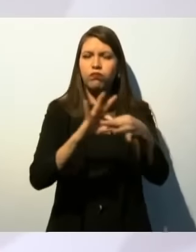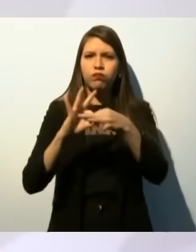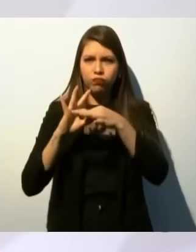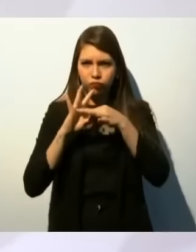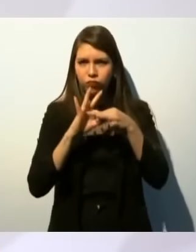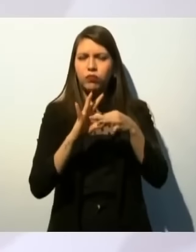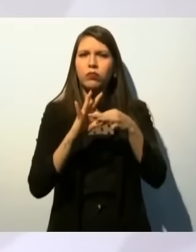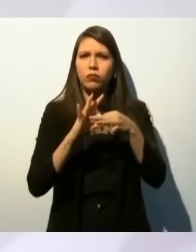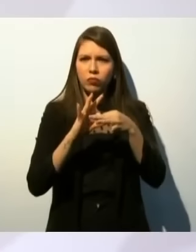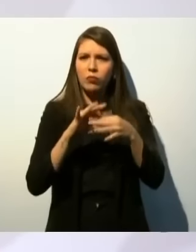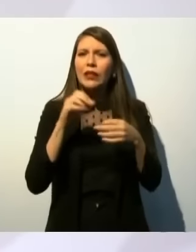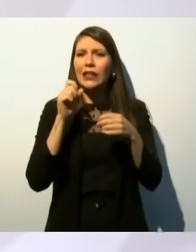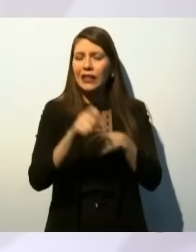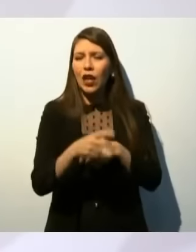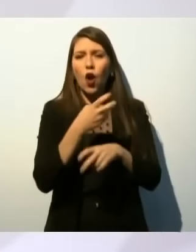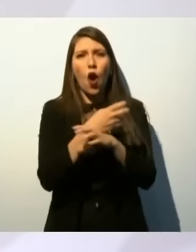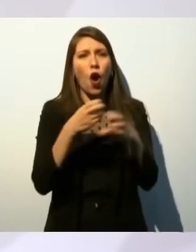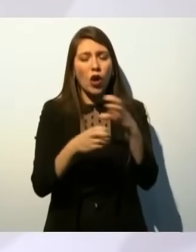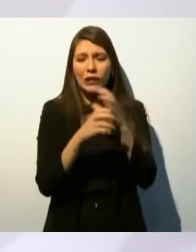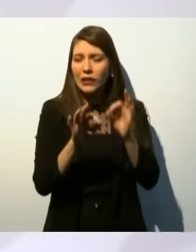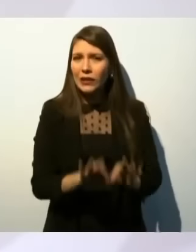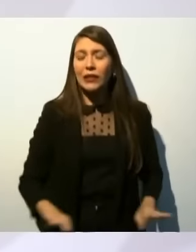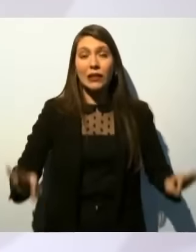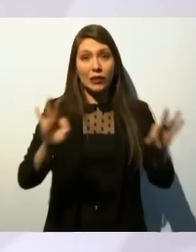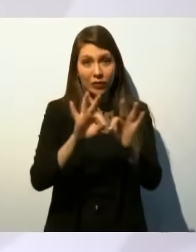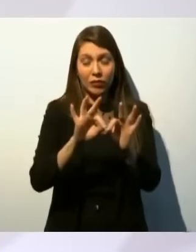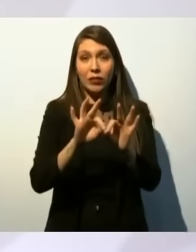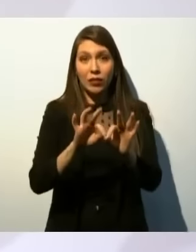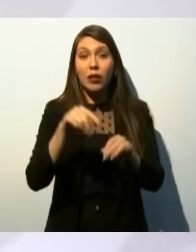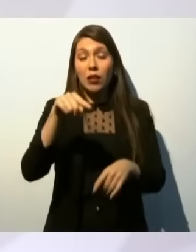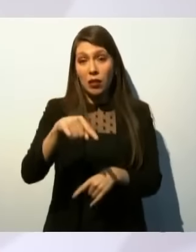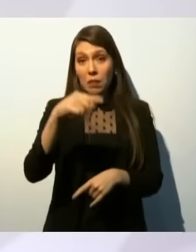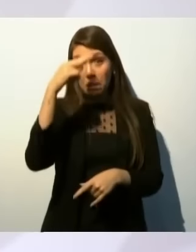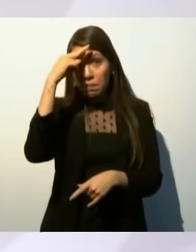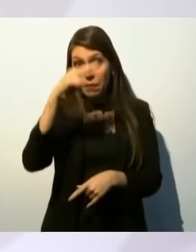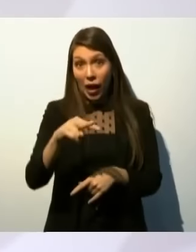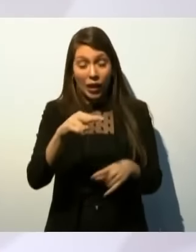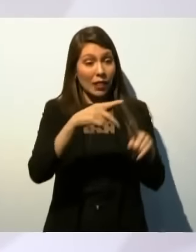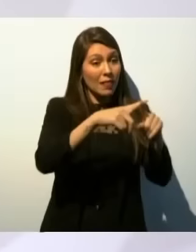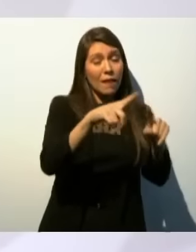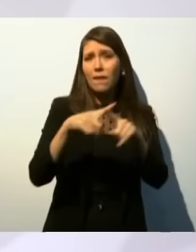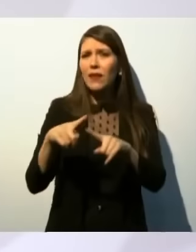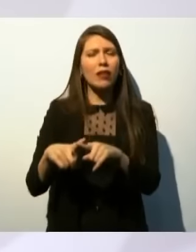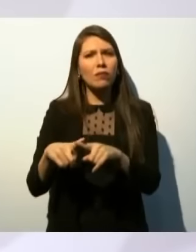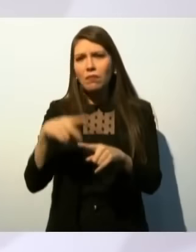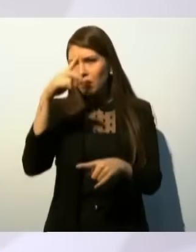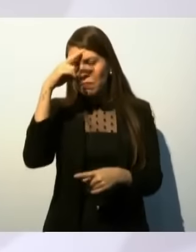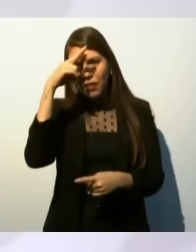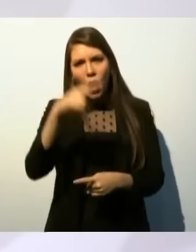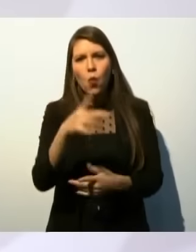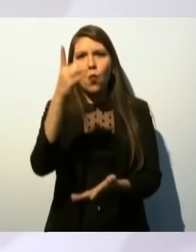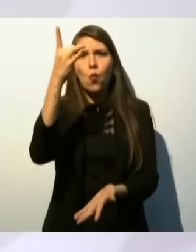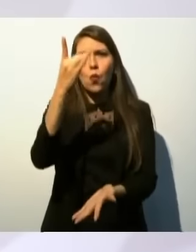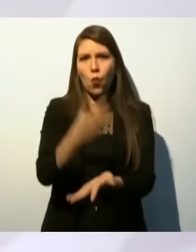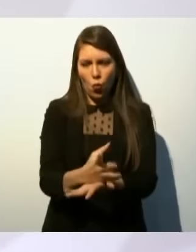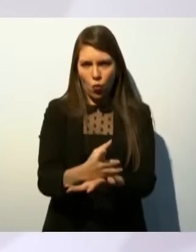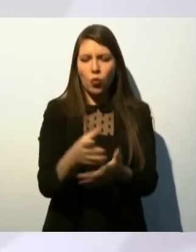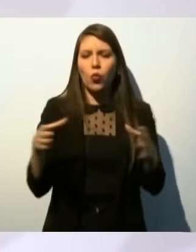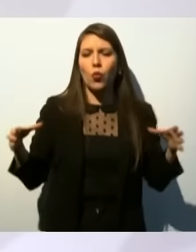interés Nacional México es uno solo con cabeza y corazón para defenderlo vivan los presidentes